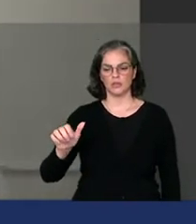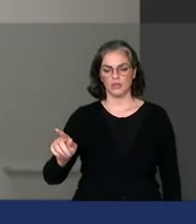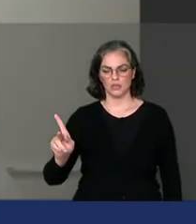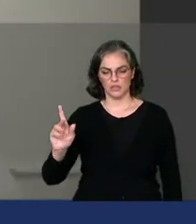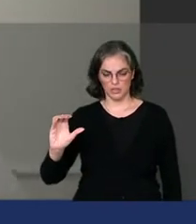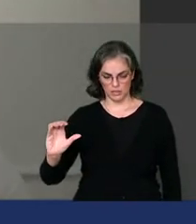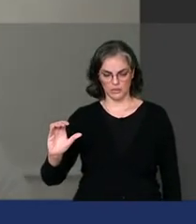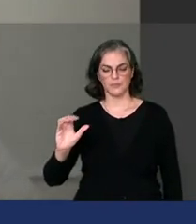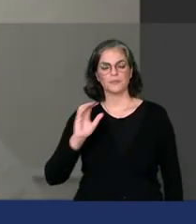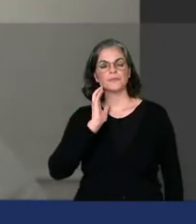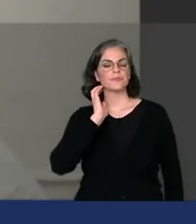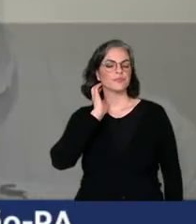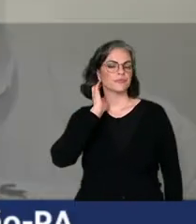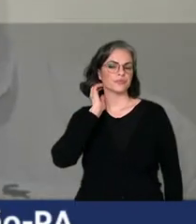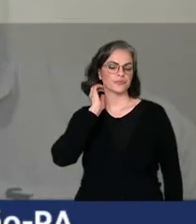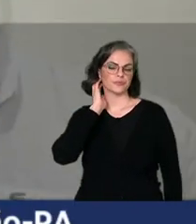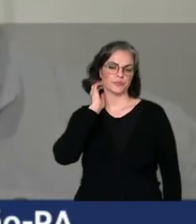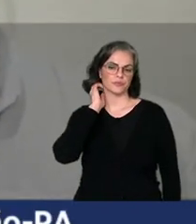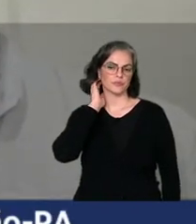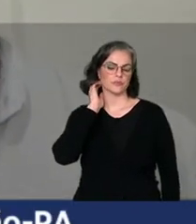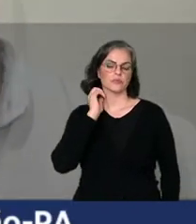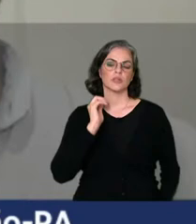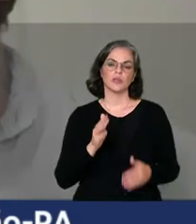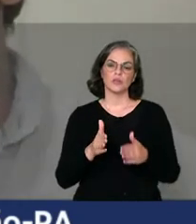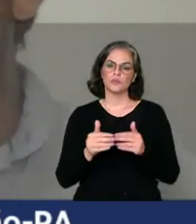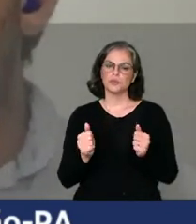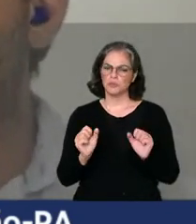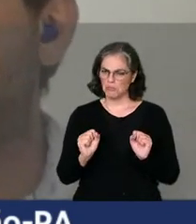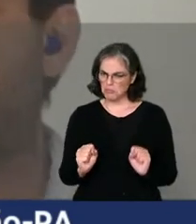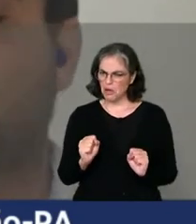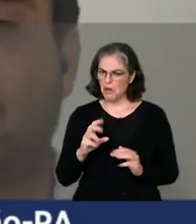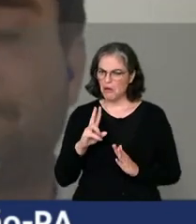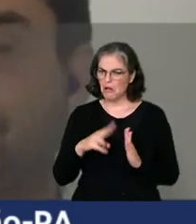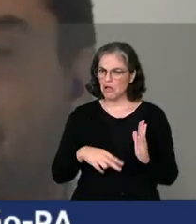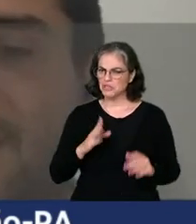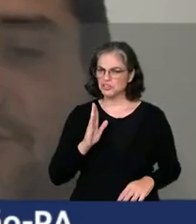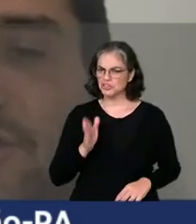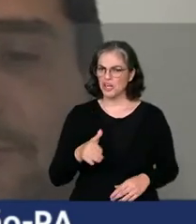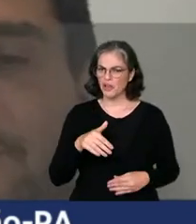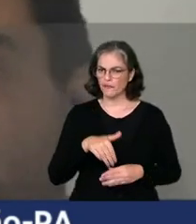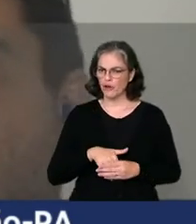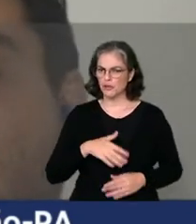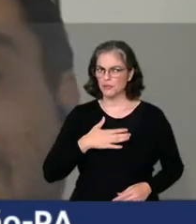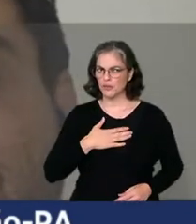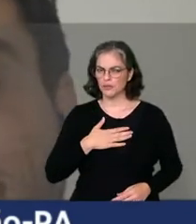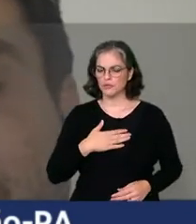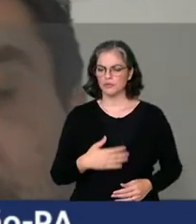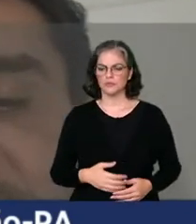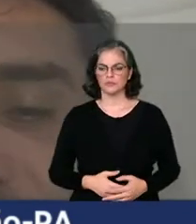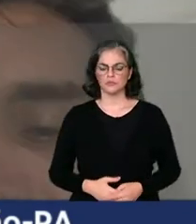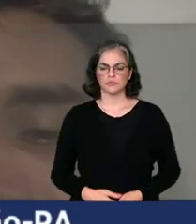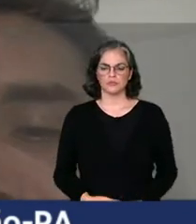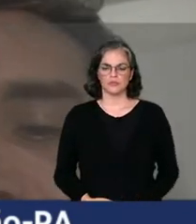INSTITUIR ROTINA ALDIR BLANC, PARA FOMENTO DO SETOR CULTURAL. EU PEÇO AUTORIZAÇÃO DOS PARES PARA PARTIR DIRETAMENTE AO VOTO